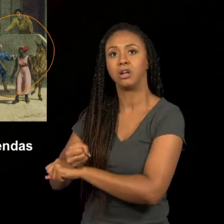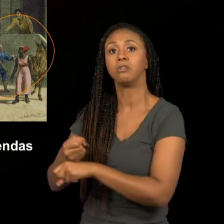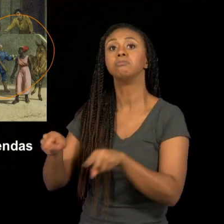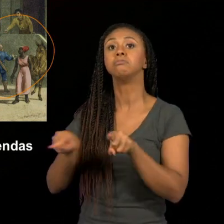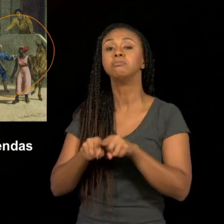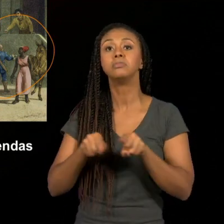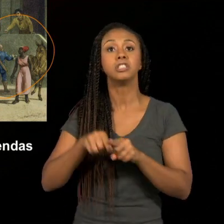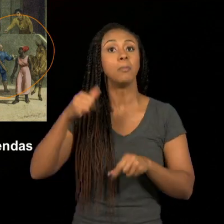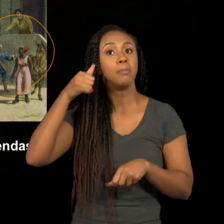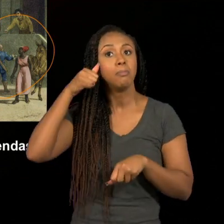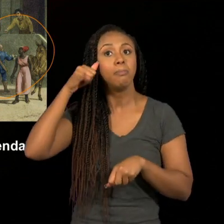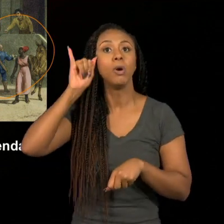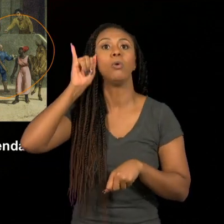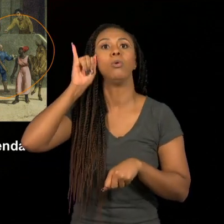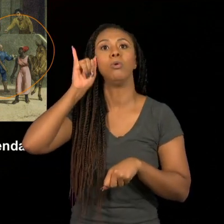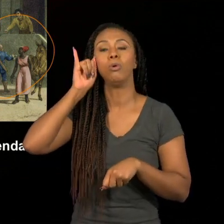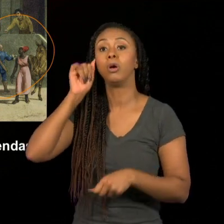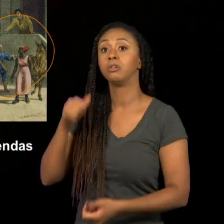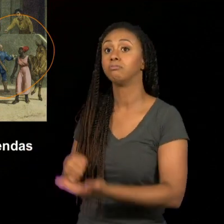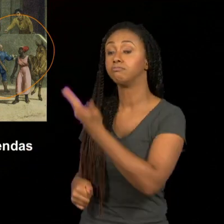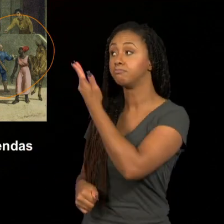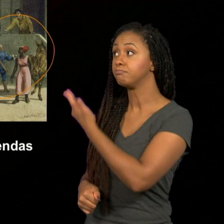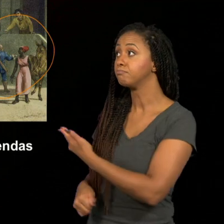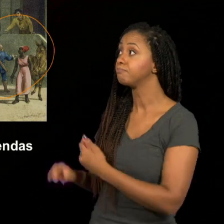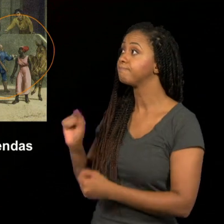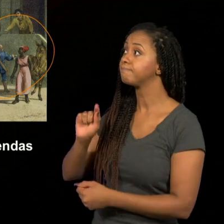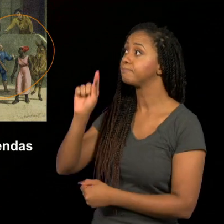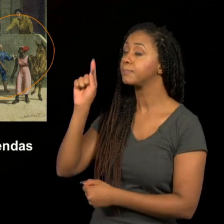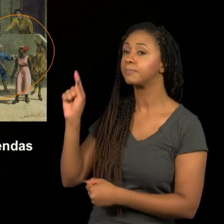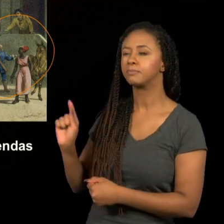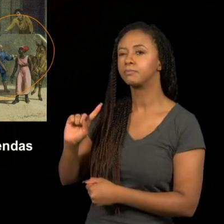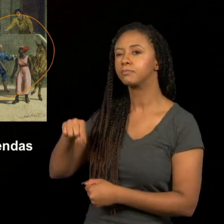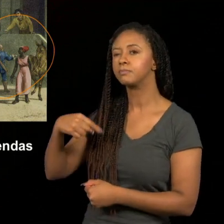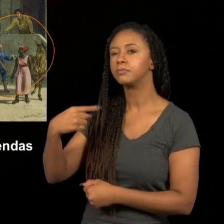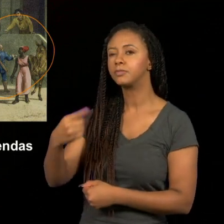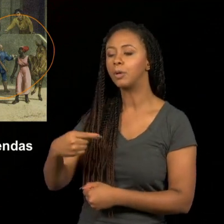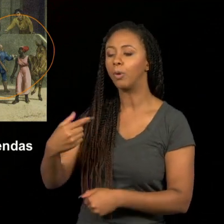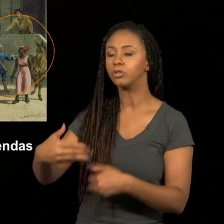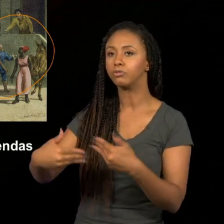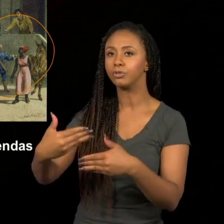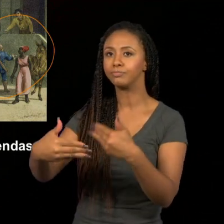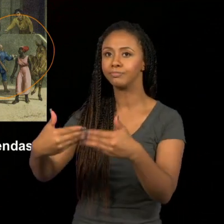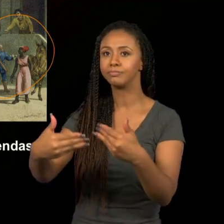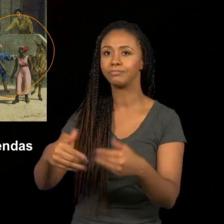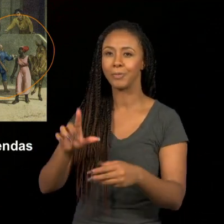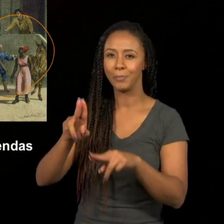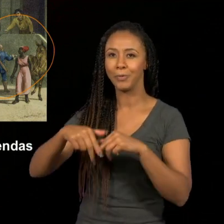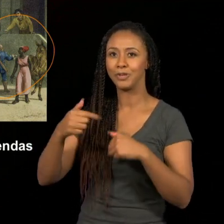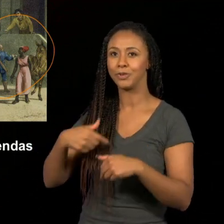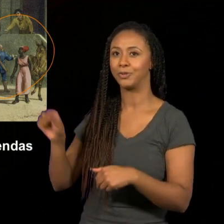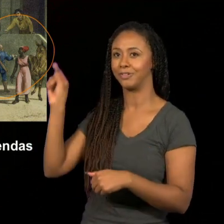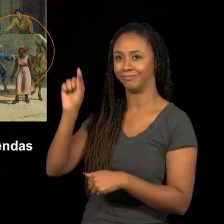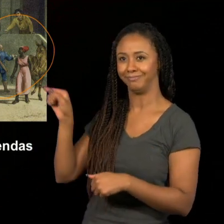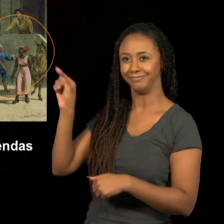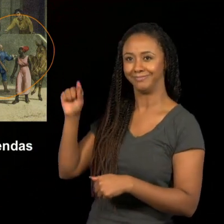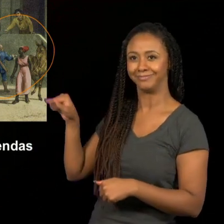TUDO ISSO SÃO ELEMENTOS QUE EU VOU RETOMAR, POR ISSO ESTOU ASSINALANDO AQUI. ENTÃO, A ESTRUTURA